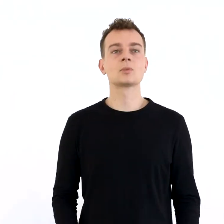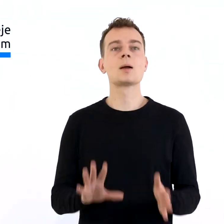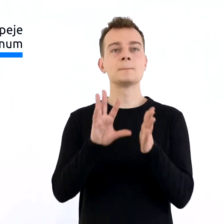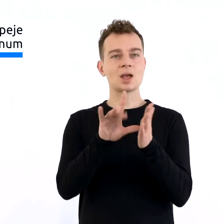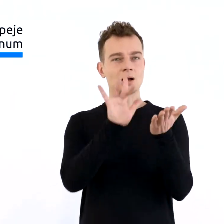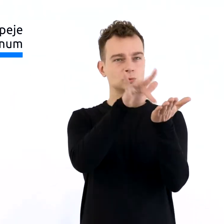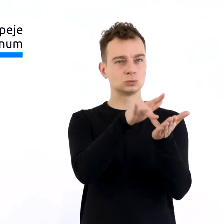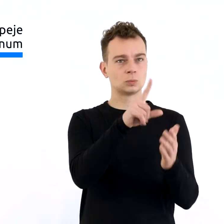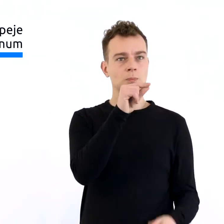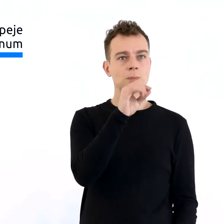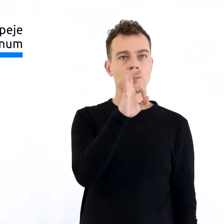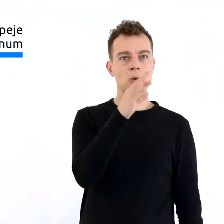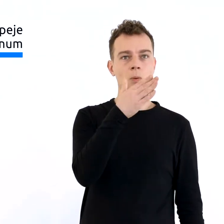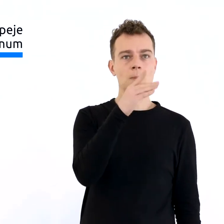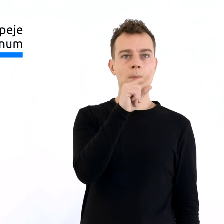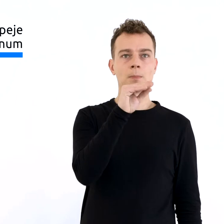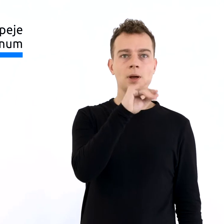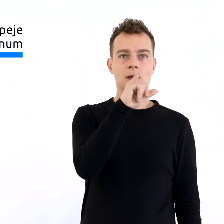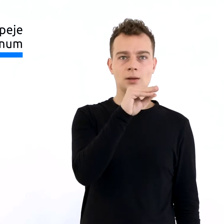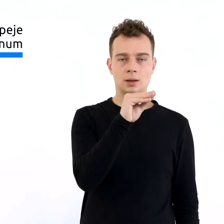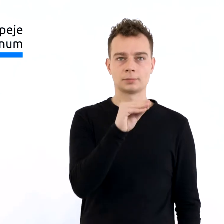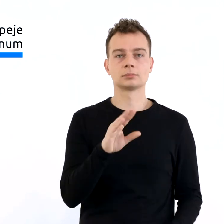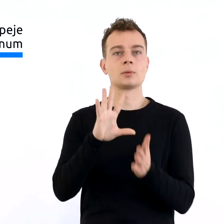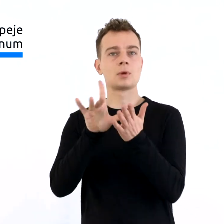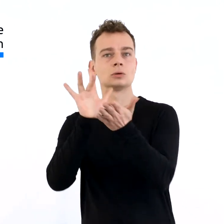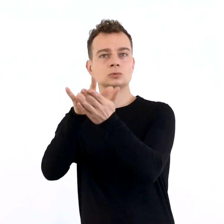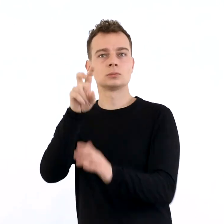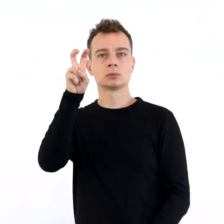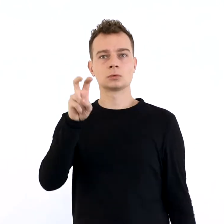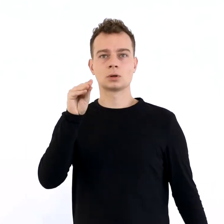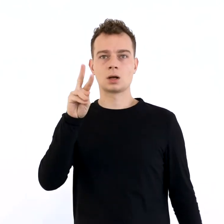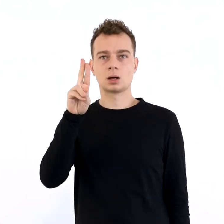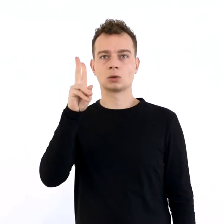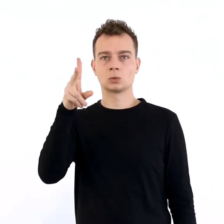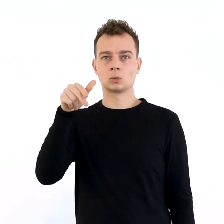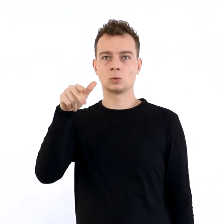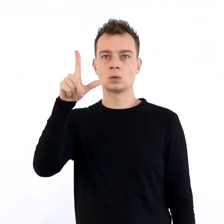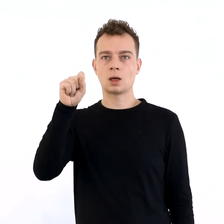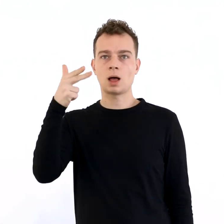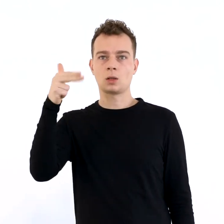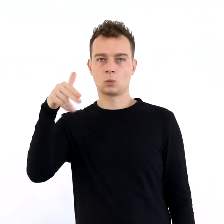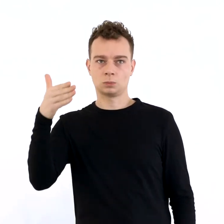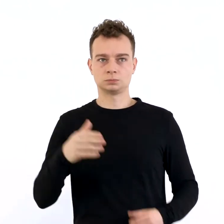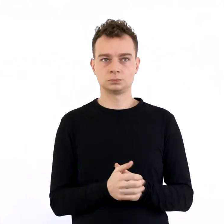Pompeje i Herkulanum